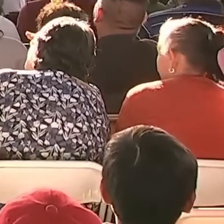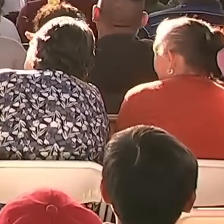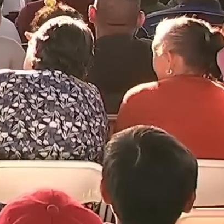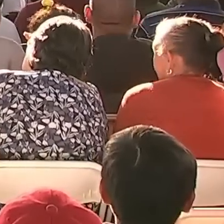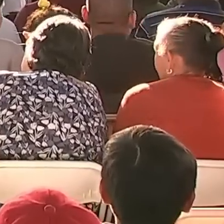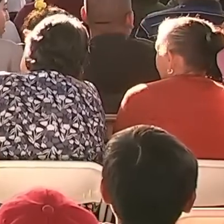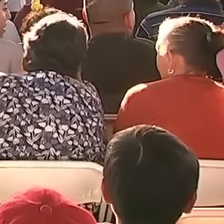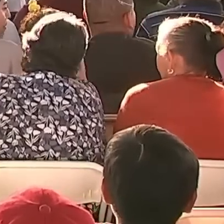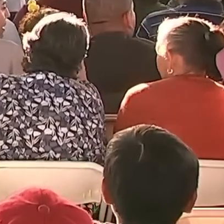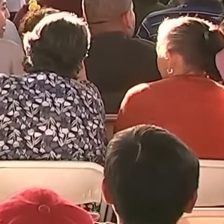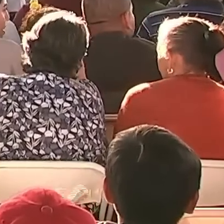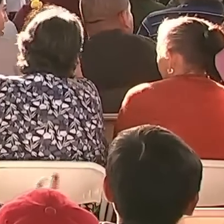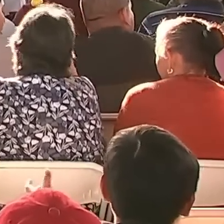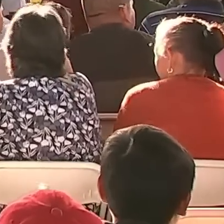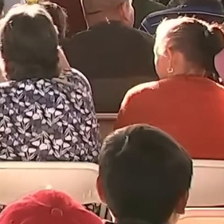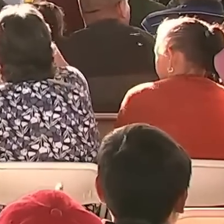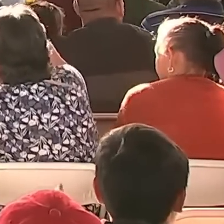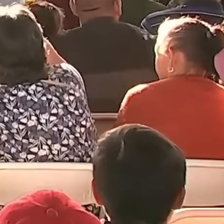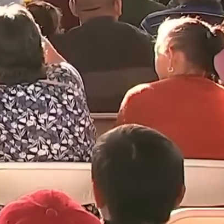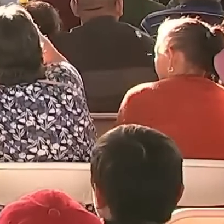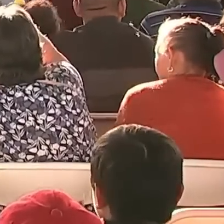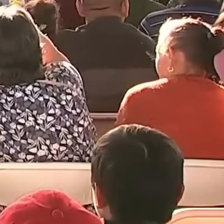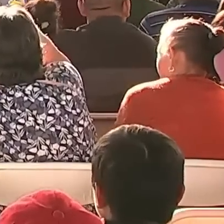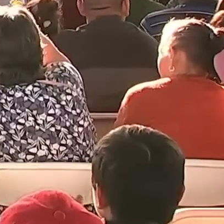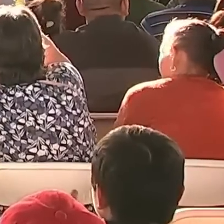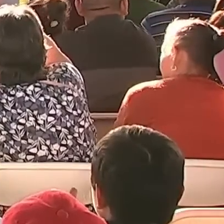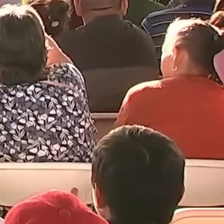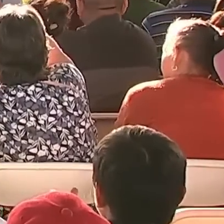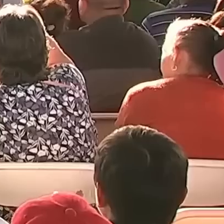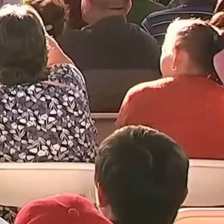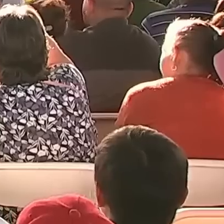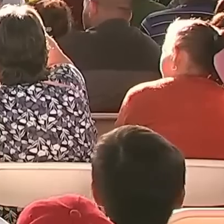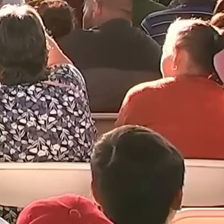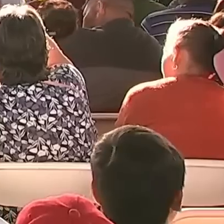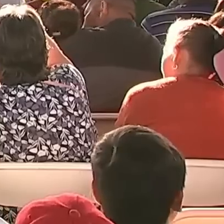Buenos días presidenta municipal y por supuesto Muy buenas tardes